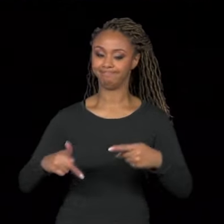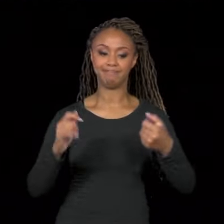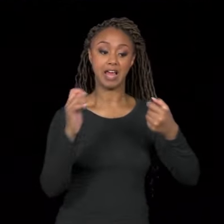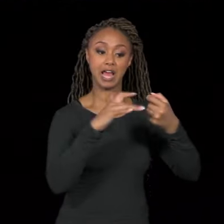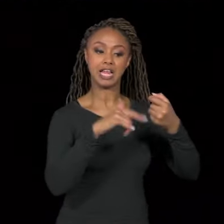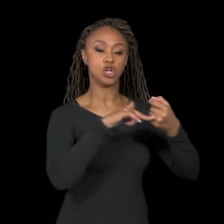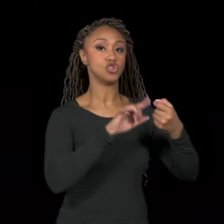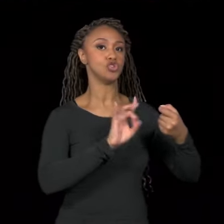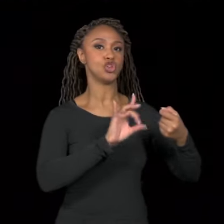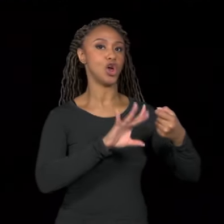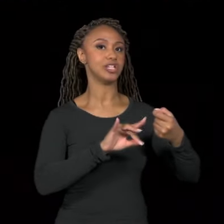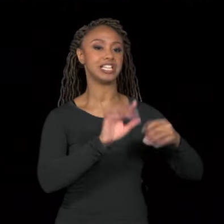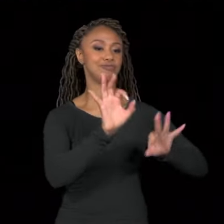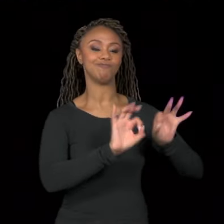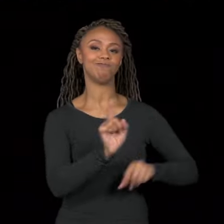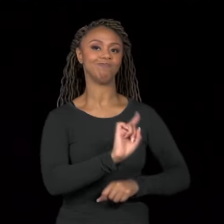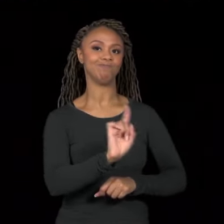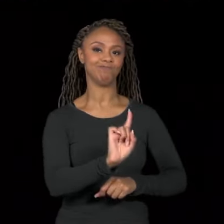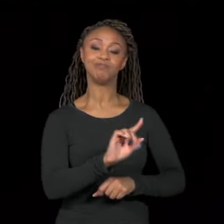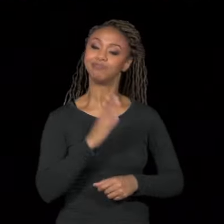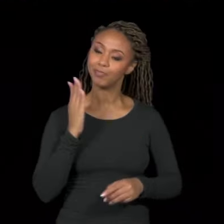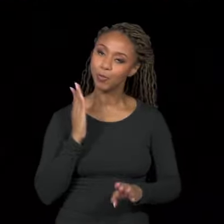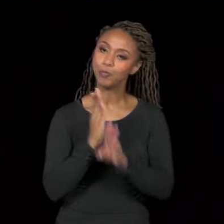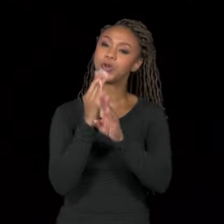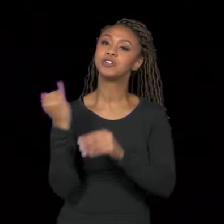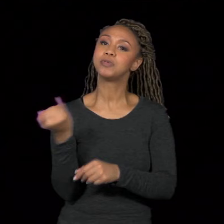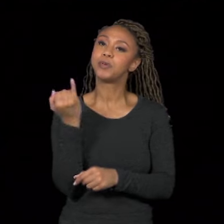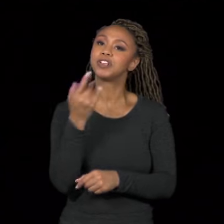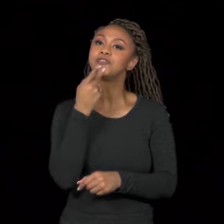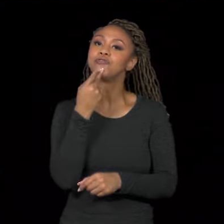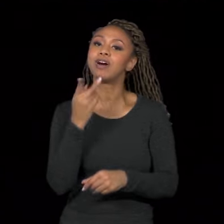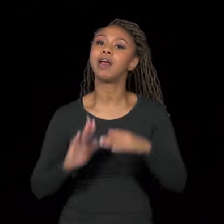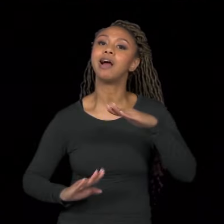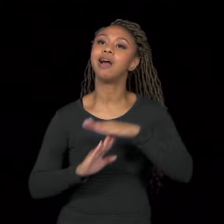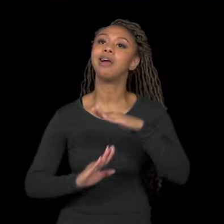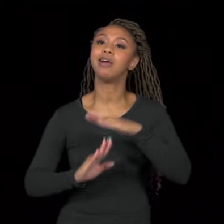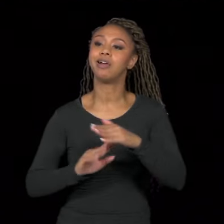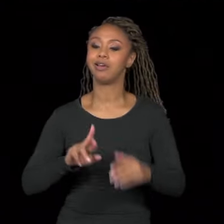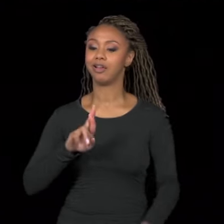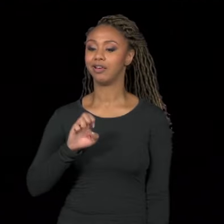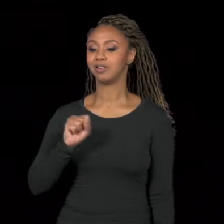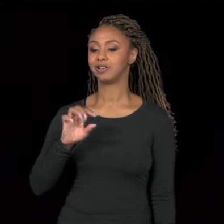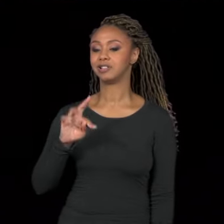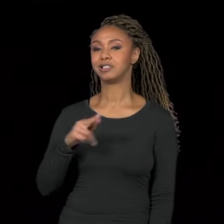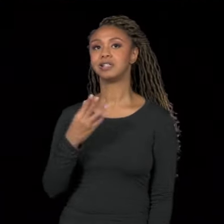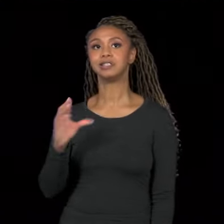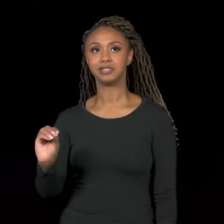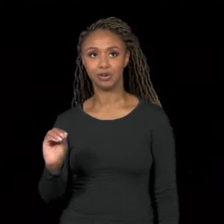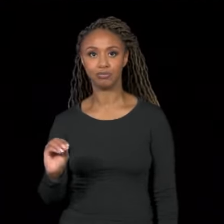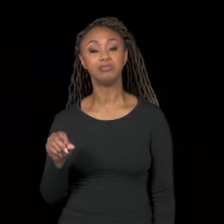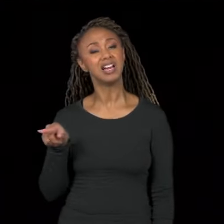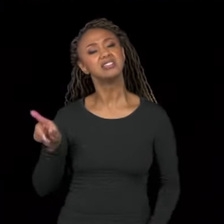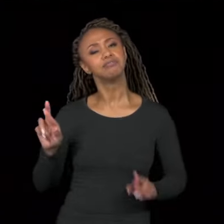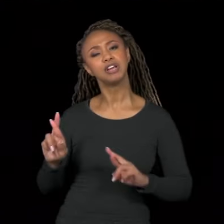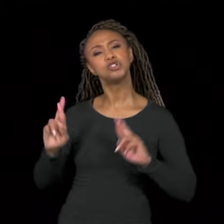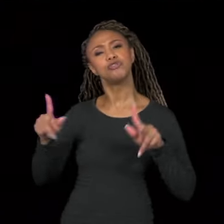AQUI, É IMPORTANTE QUE ISSO FIQUE COMO RESTRIÇÃO PARA QUE POSSA SER USADO. ENTÃO, ESSE É UM EXEMPLO DE UMA NOTAÇÃO DIFERENTE PARA VOCÊS VEREM QUE EXISTE E VOCÊS